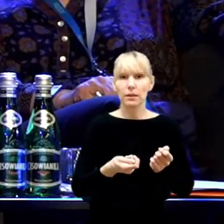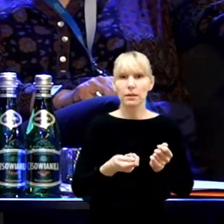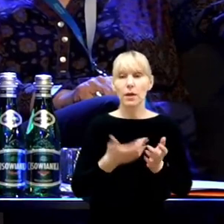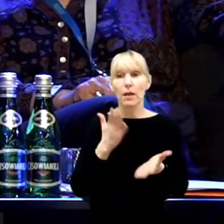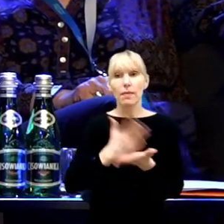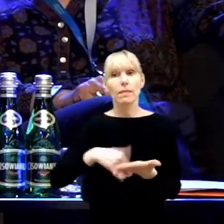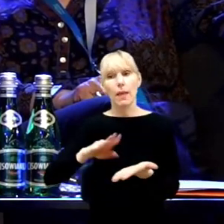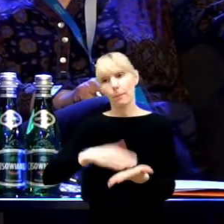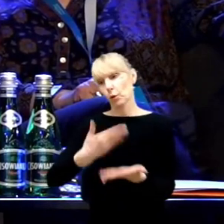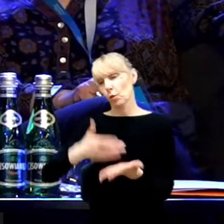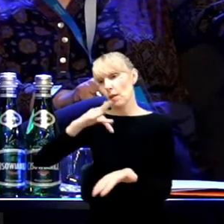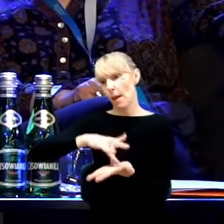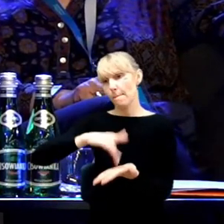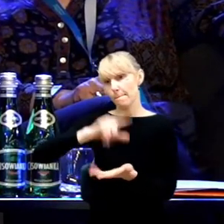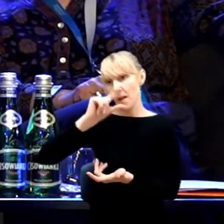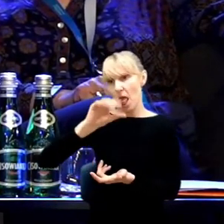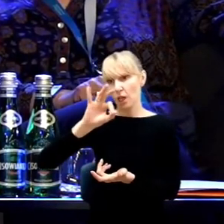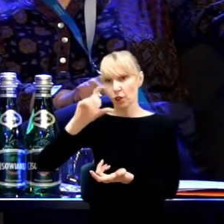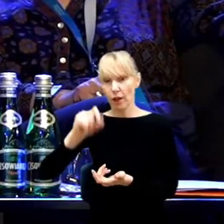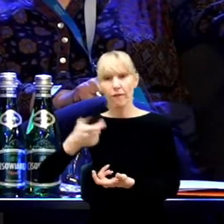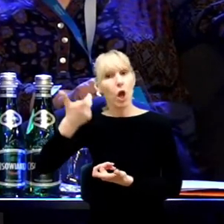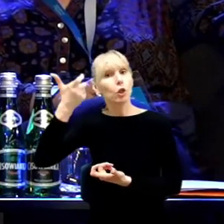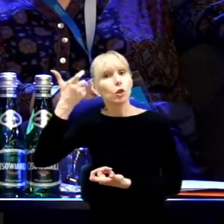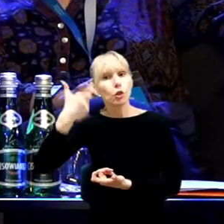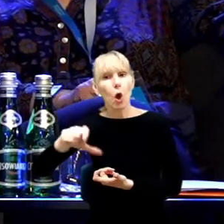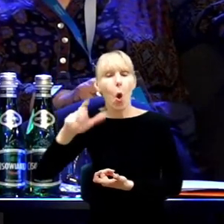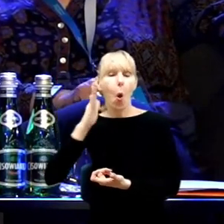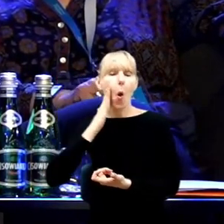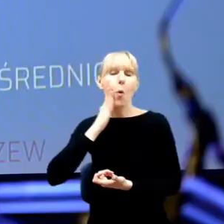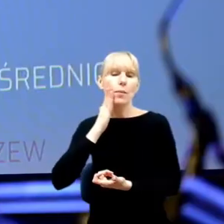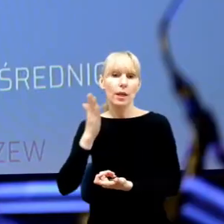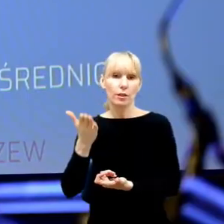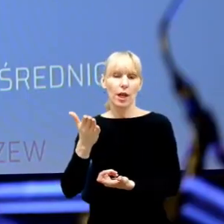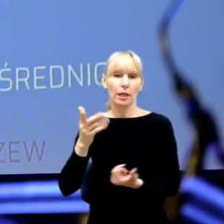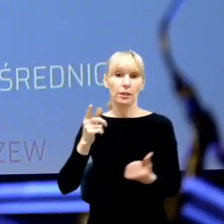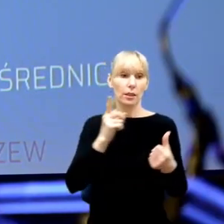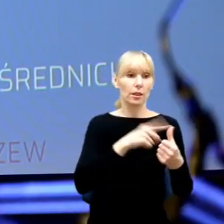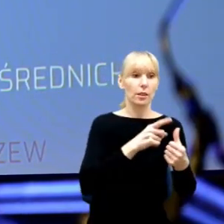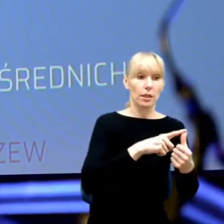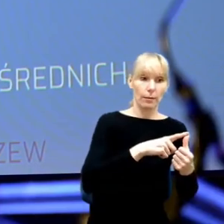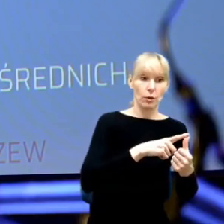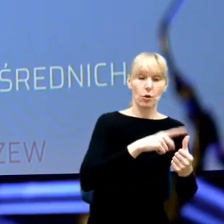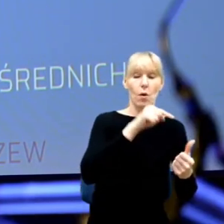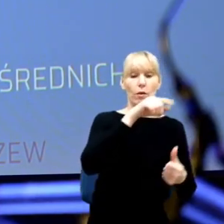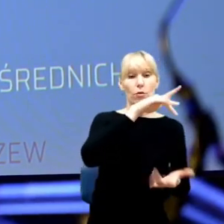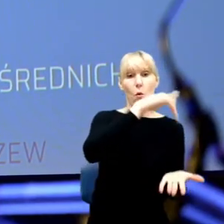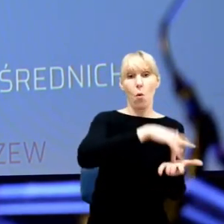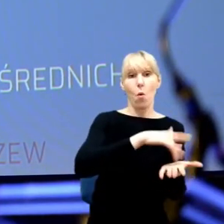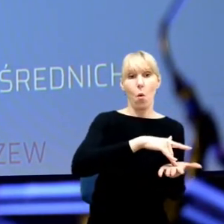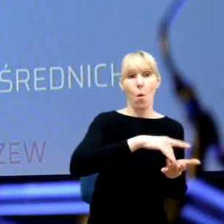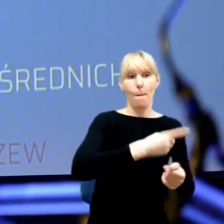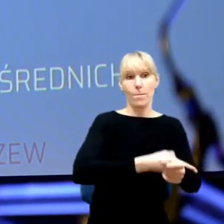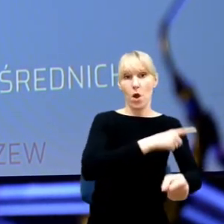100 mieszkań i inwestor, który chciałby sprzedać w Poznaniu 100 mieszkań, nie ma porównania.